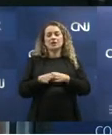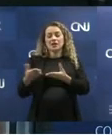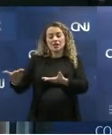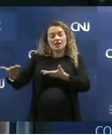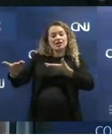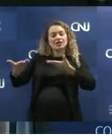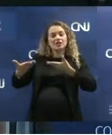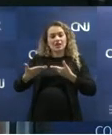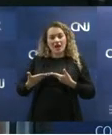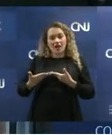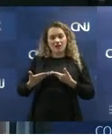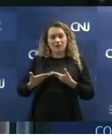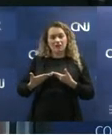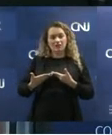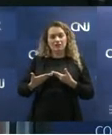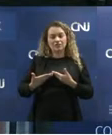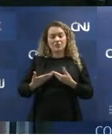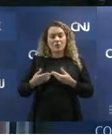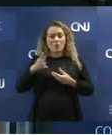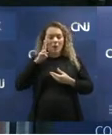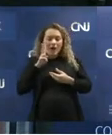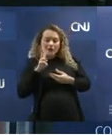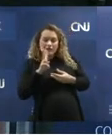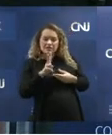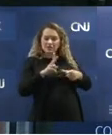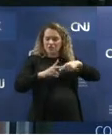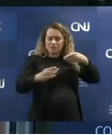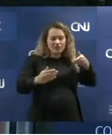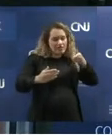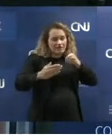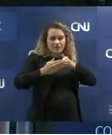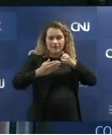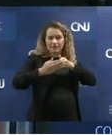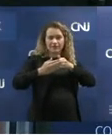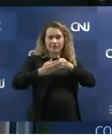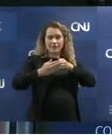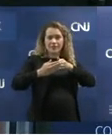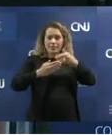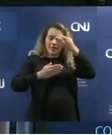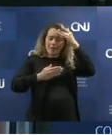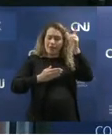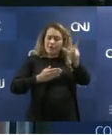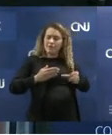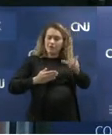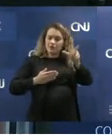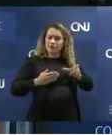e uma ótica ainda não enfrentada por esse luz Conselho Nacional de Justiça, que difere